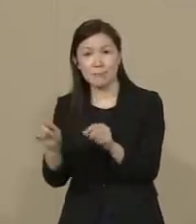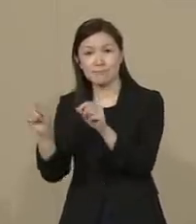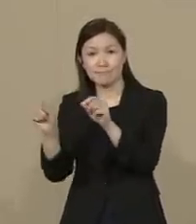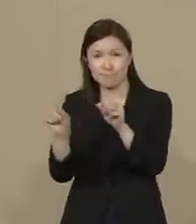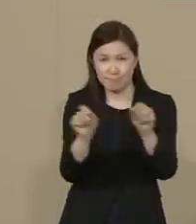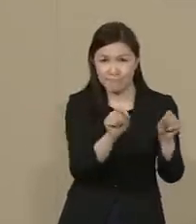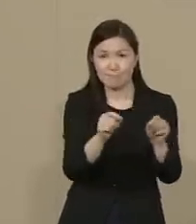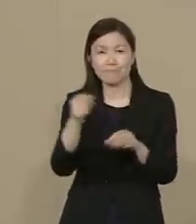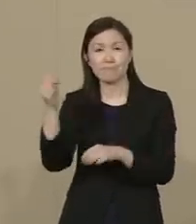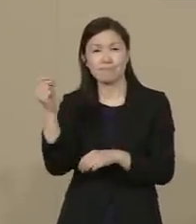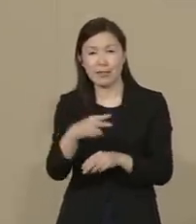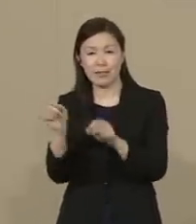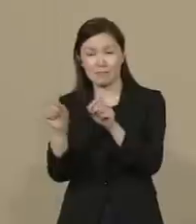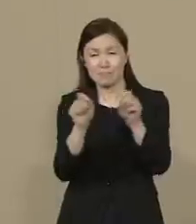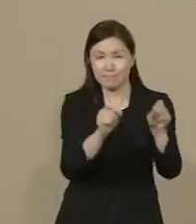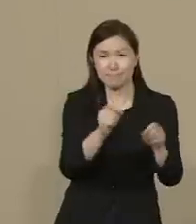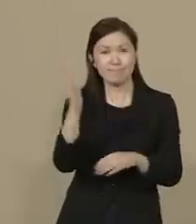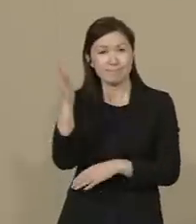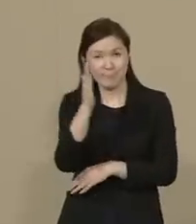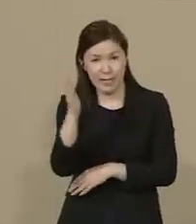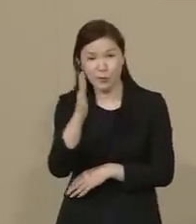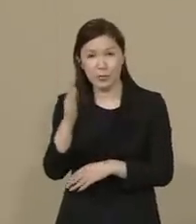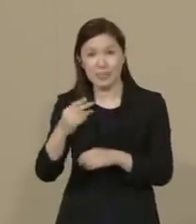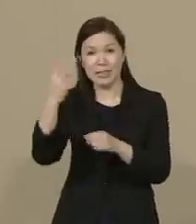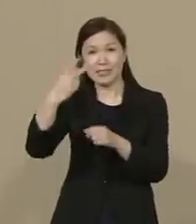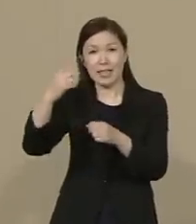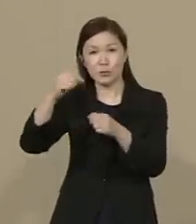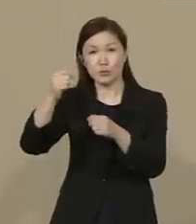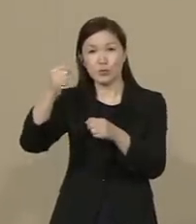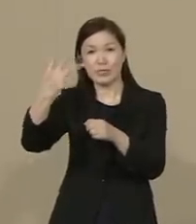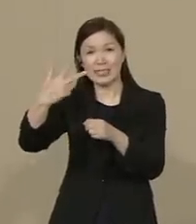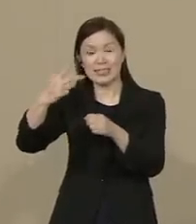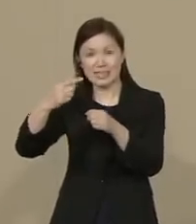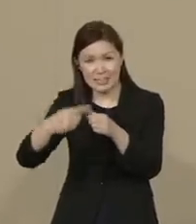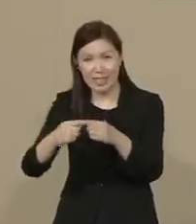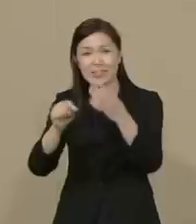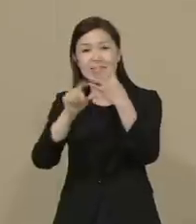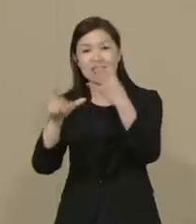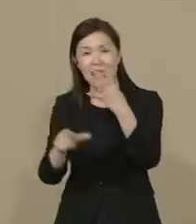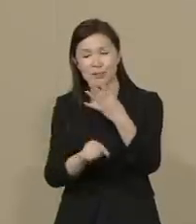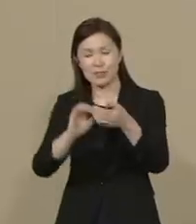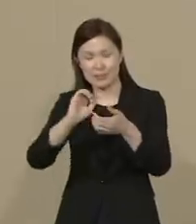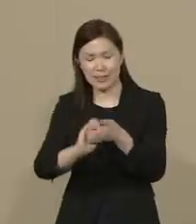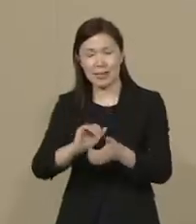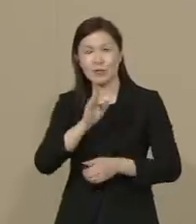再び延期することなく 2017年４月に必ず実行する